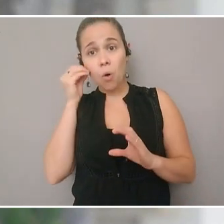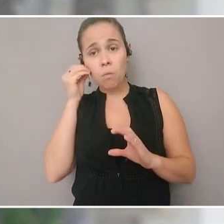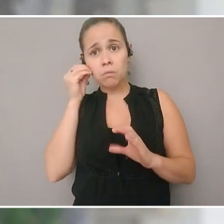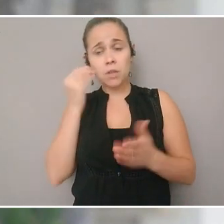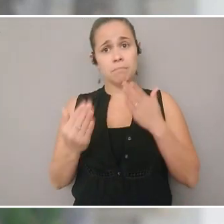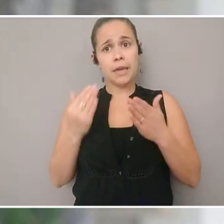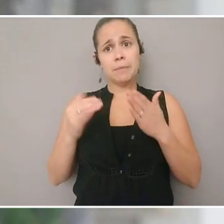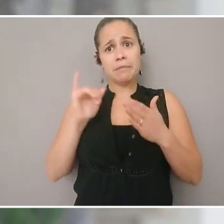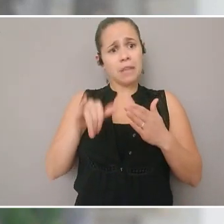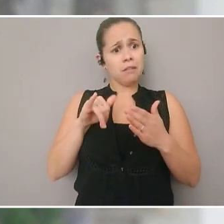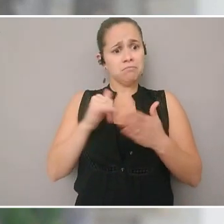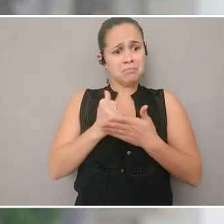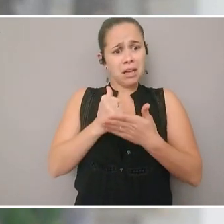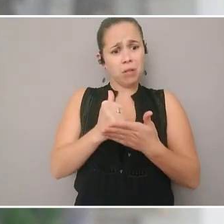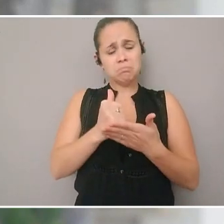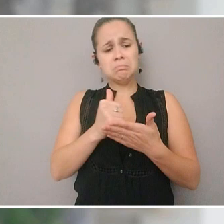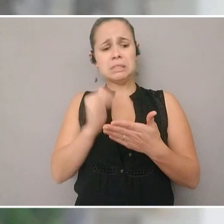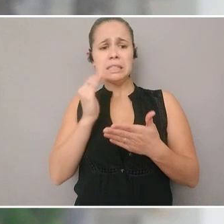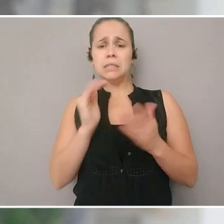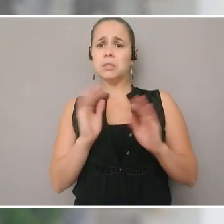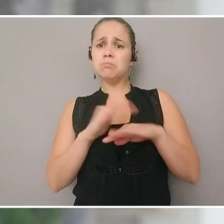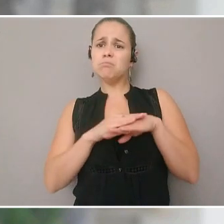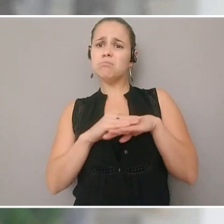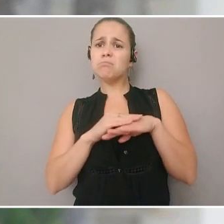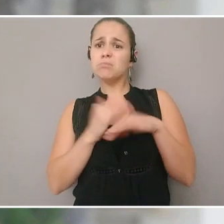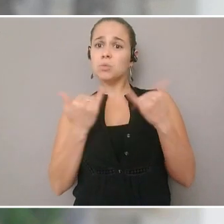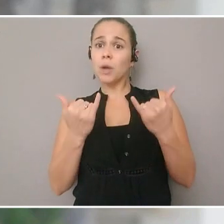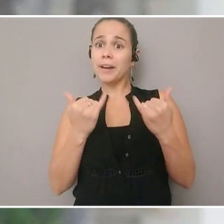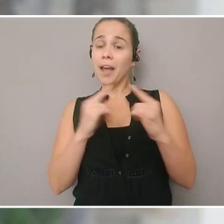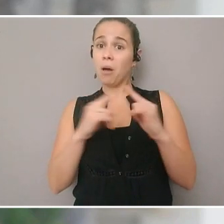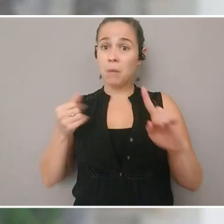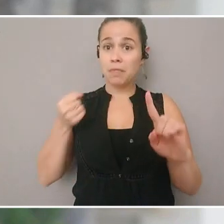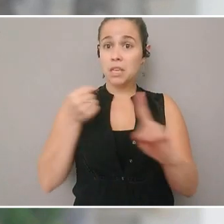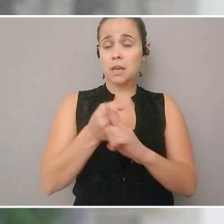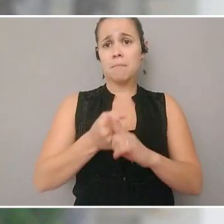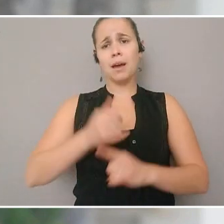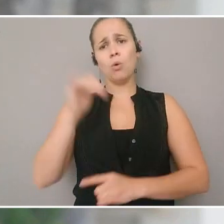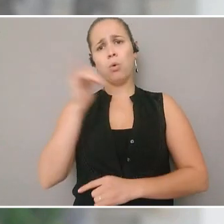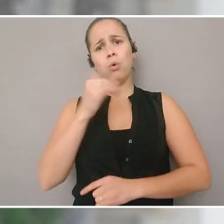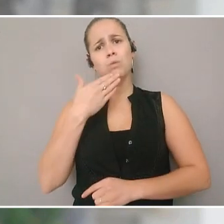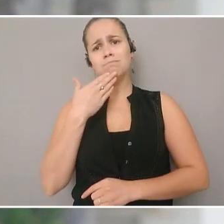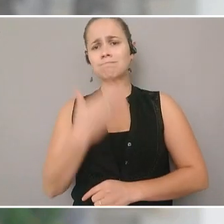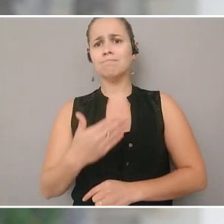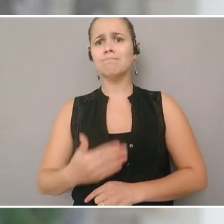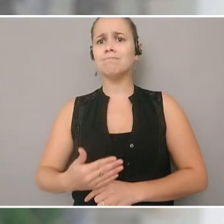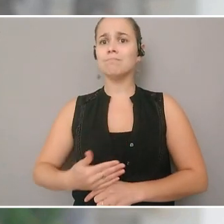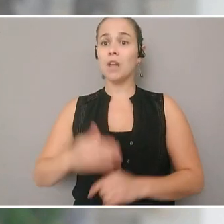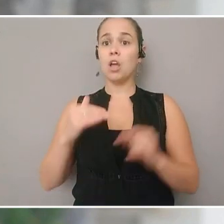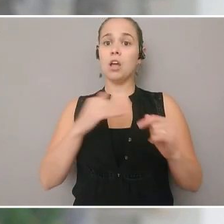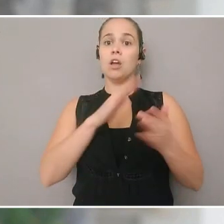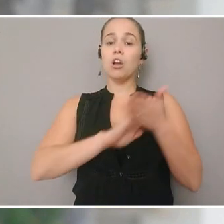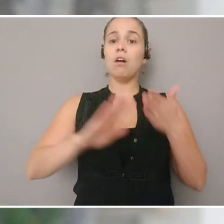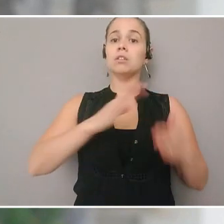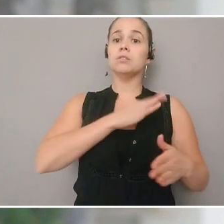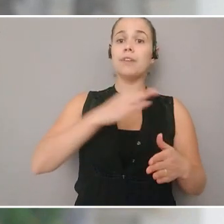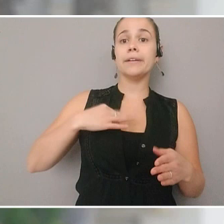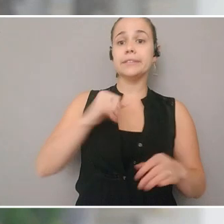momento los impactos son inmensos. Facultad de,